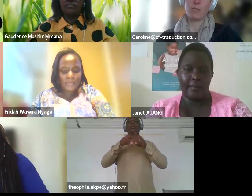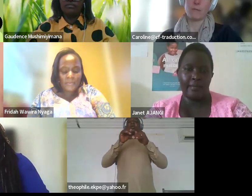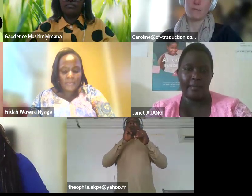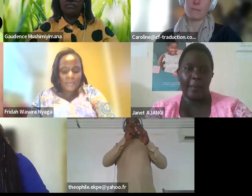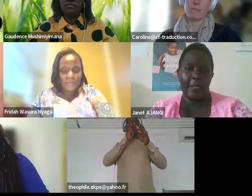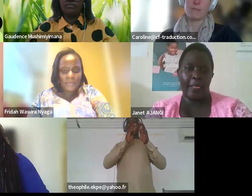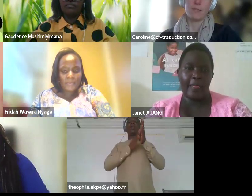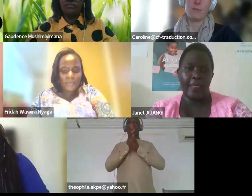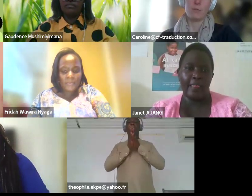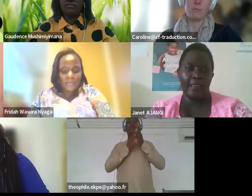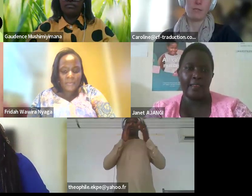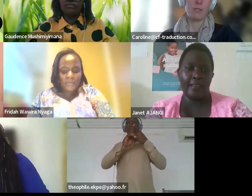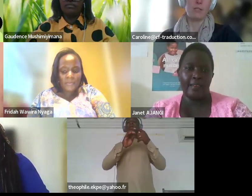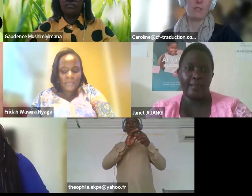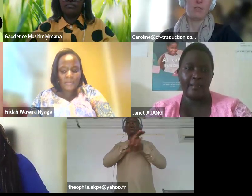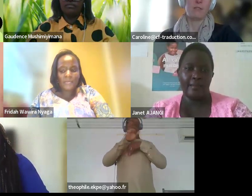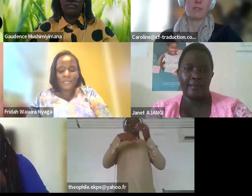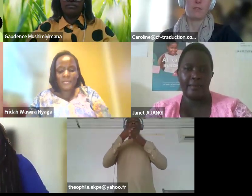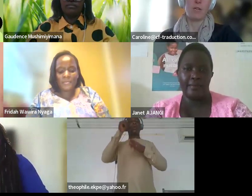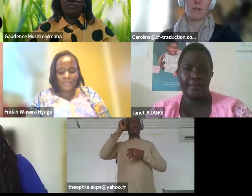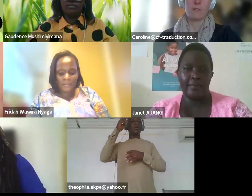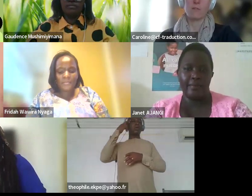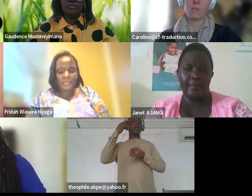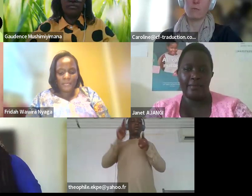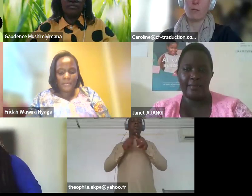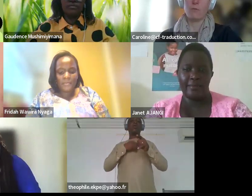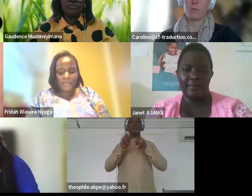merci aence aussi d'avoir été encore une fois